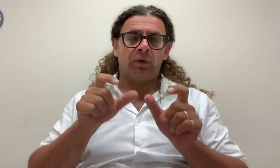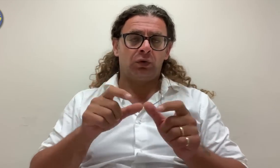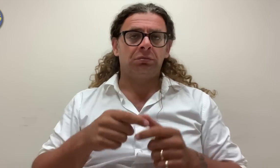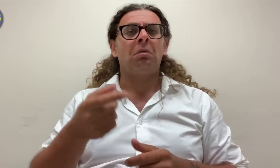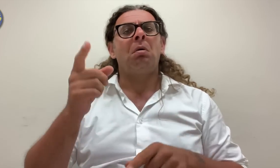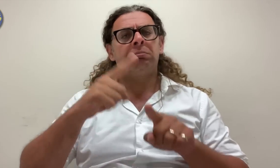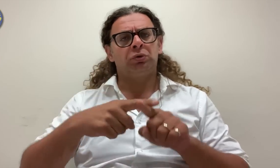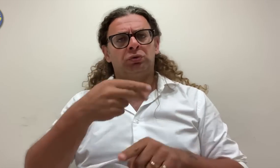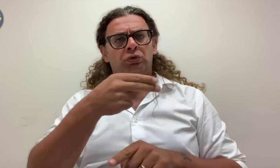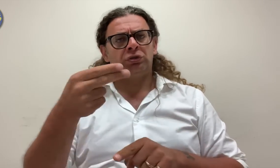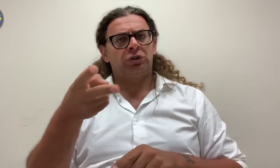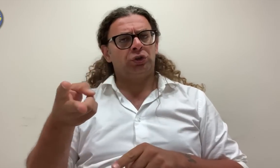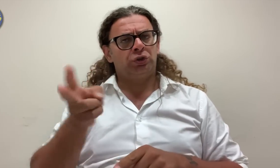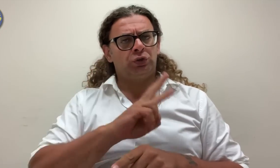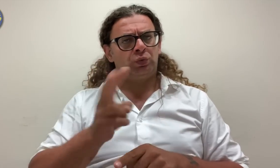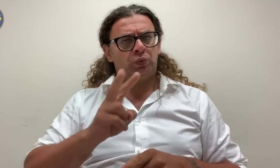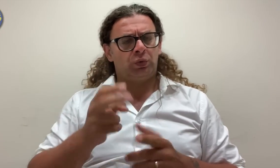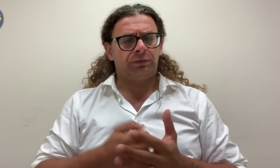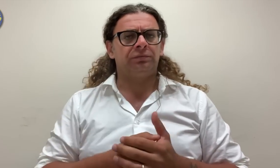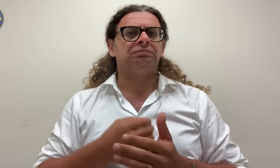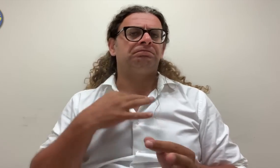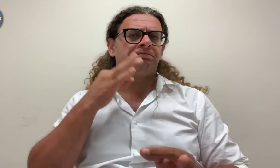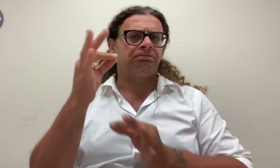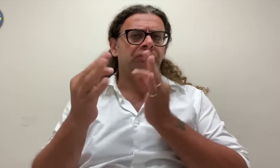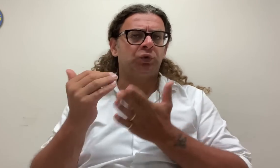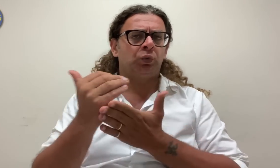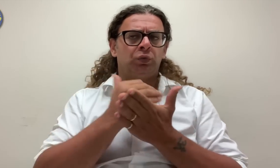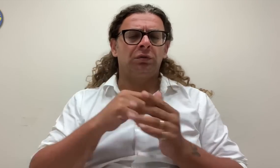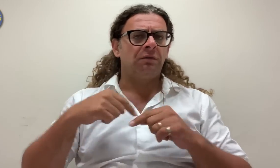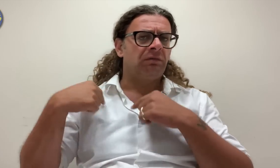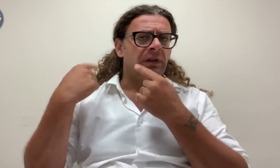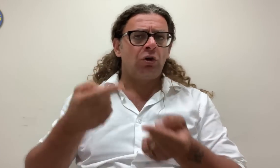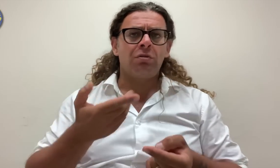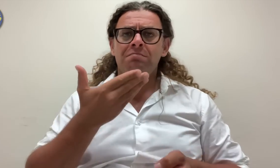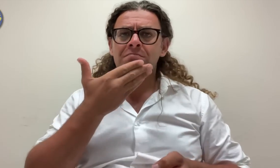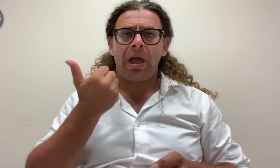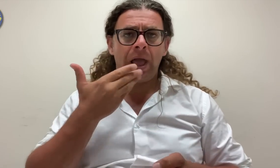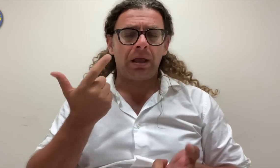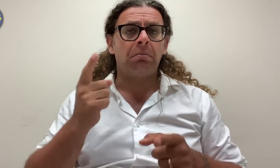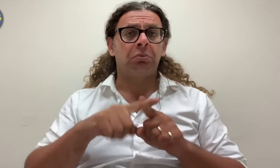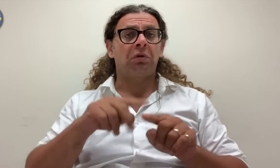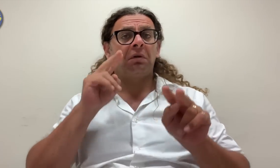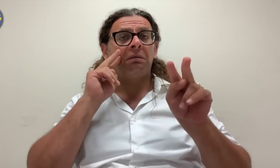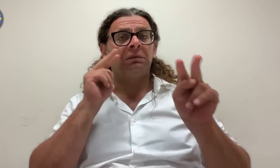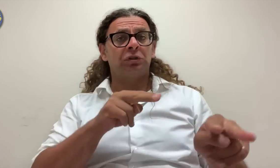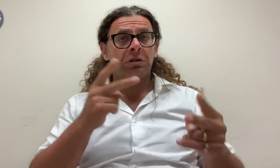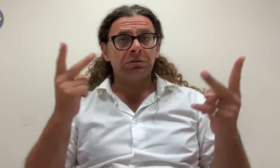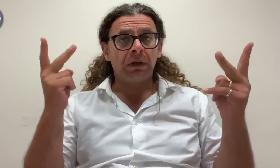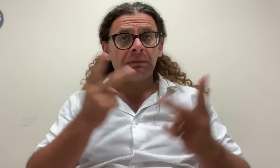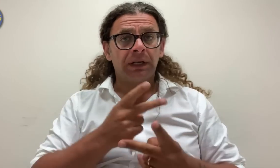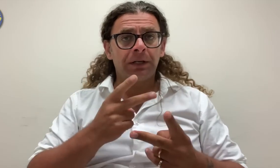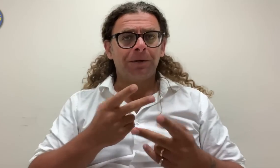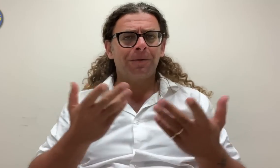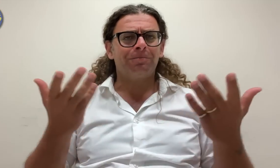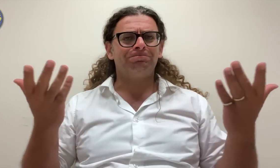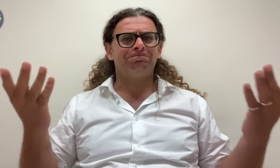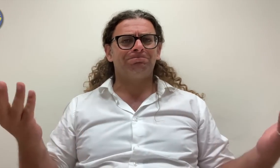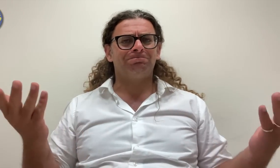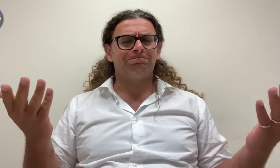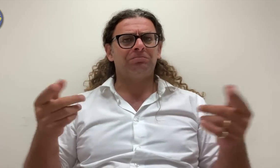È importante far presente quelle che sono le carenze del servizio RAI; lo scopo della Commissione è certamente quello di approvare il Contratto di Servizio a cui